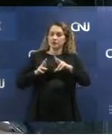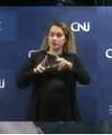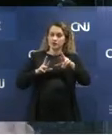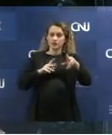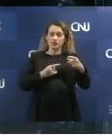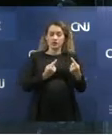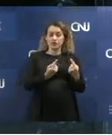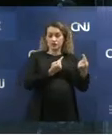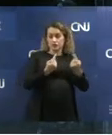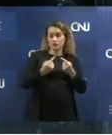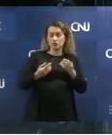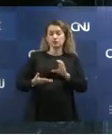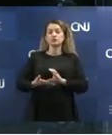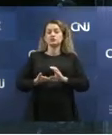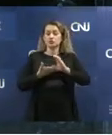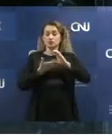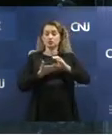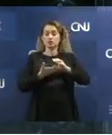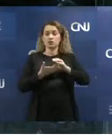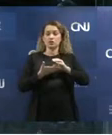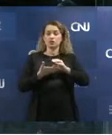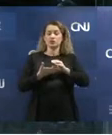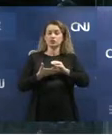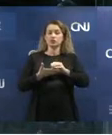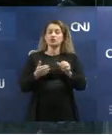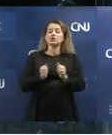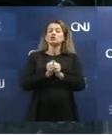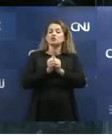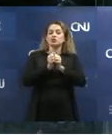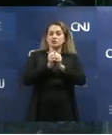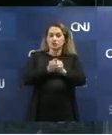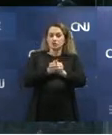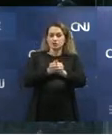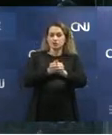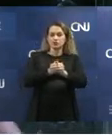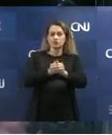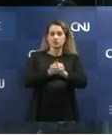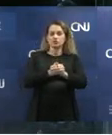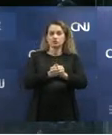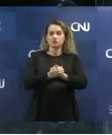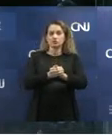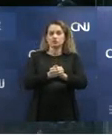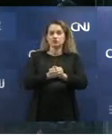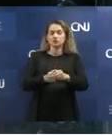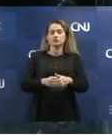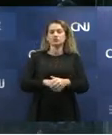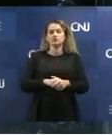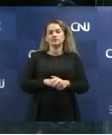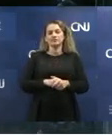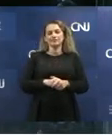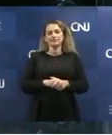que seguem a corregedora, 90 por cento das vezes mais não o fazem. Eu faço